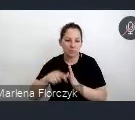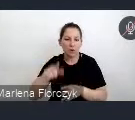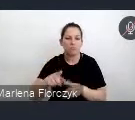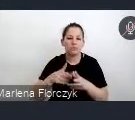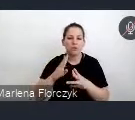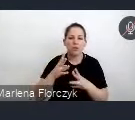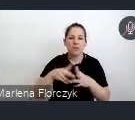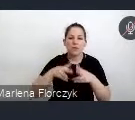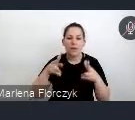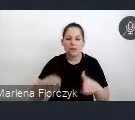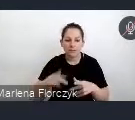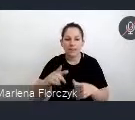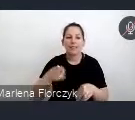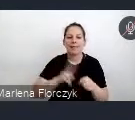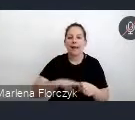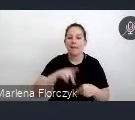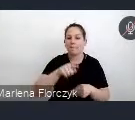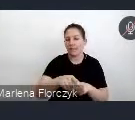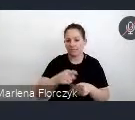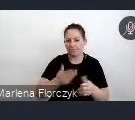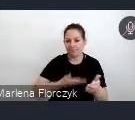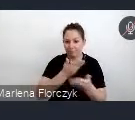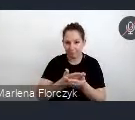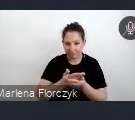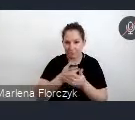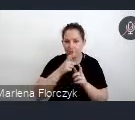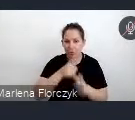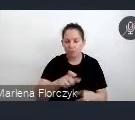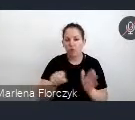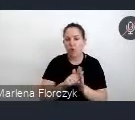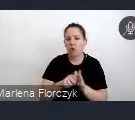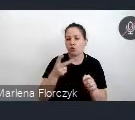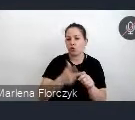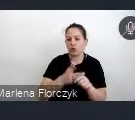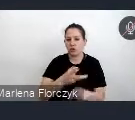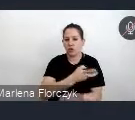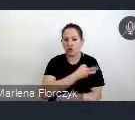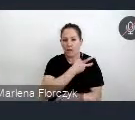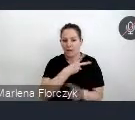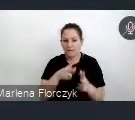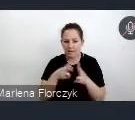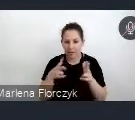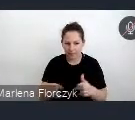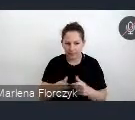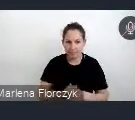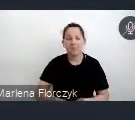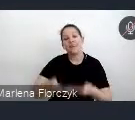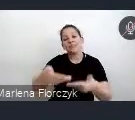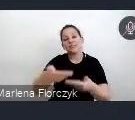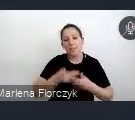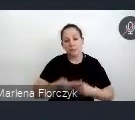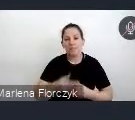termin zgłaszania wniosków jest do 30 czerwca. Zapraszam na stronę eco-miasto.pl.